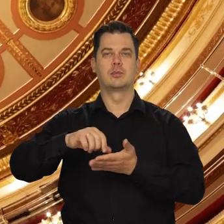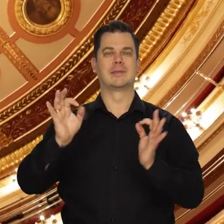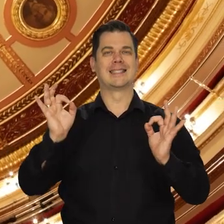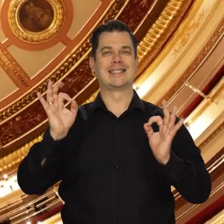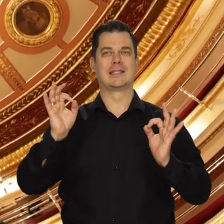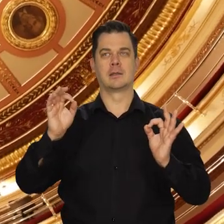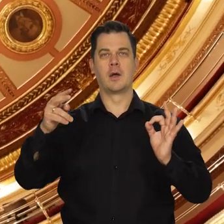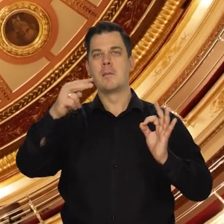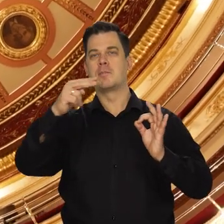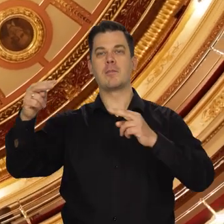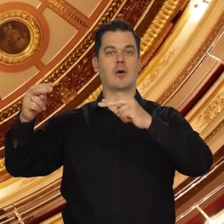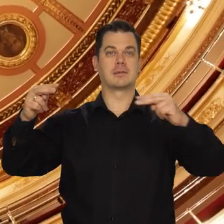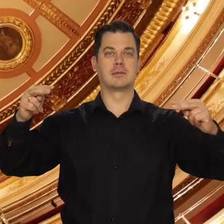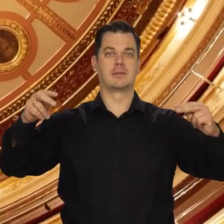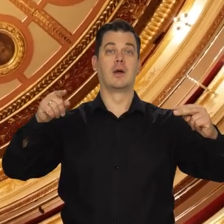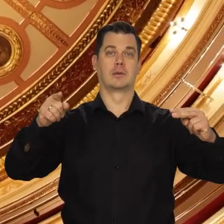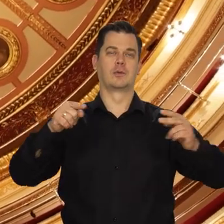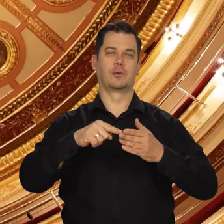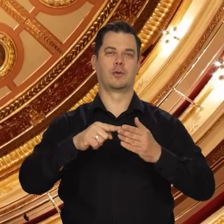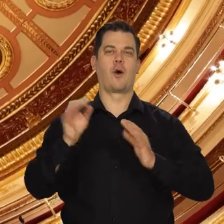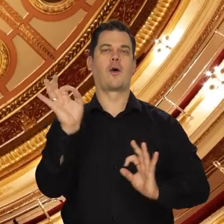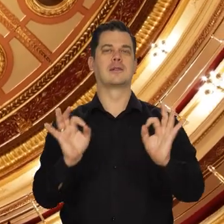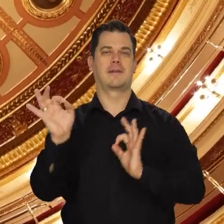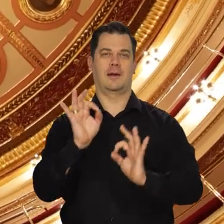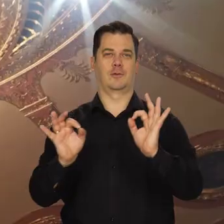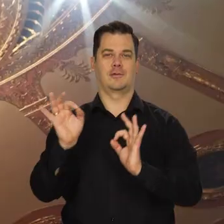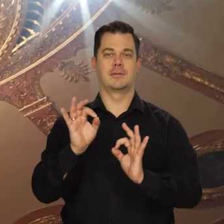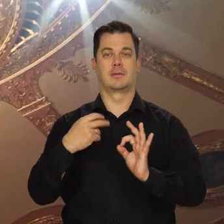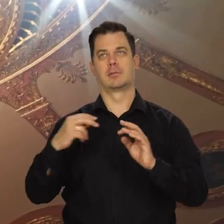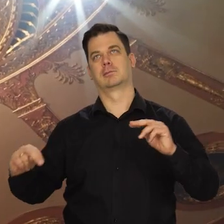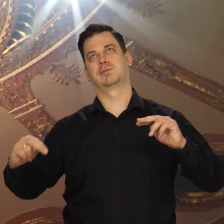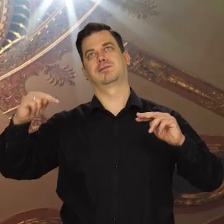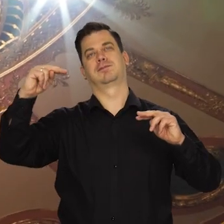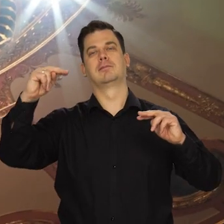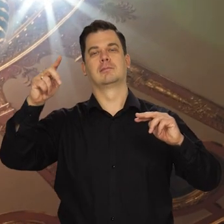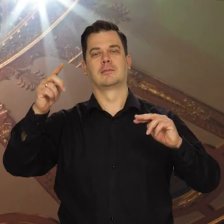dzięki którym konserwatorzy dostają się do środka.